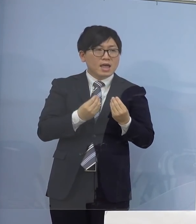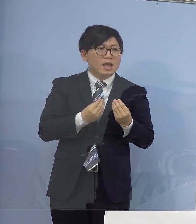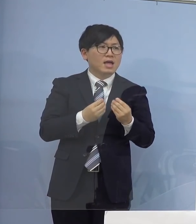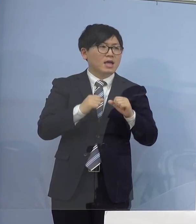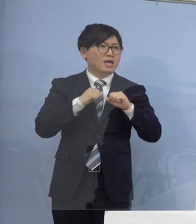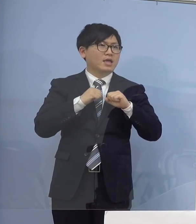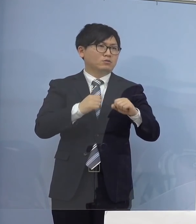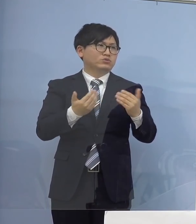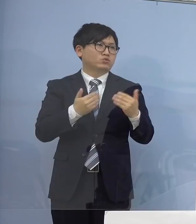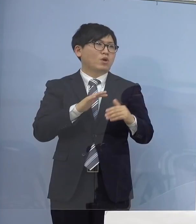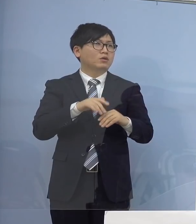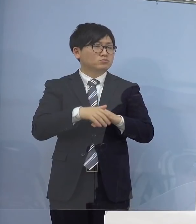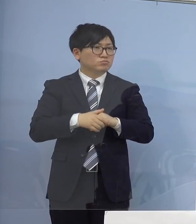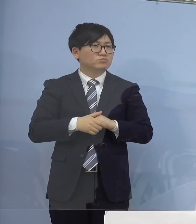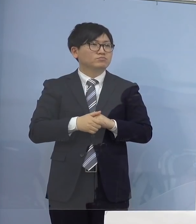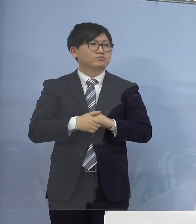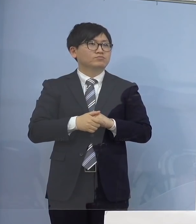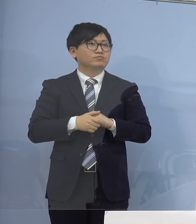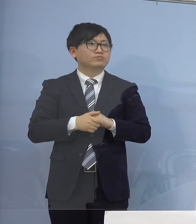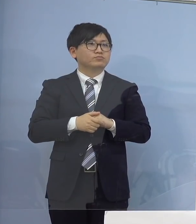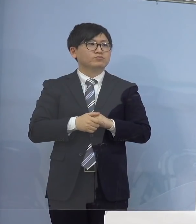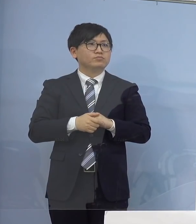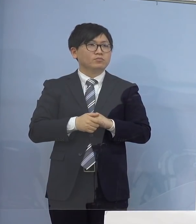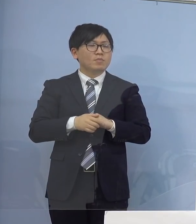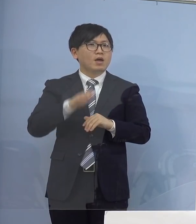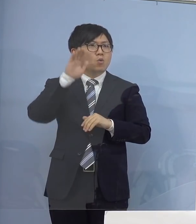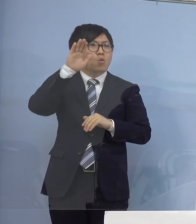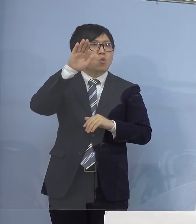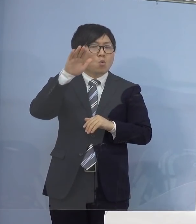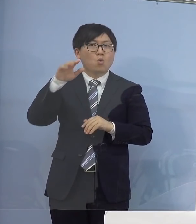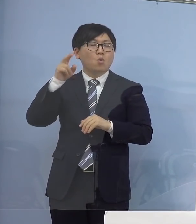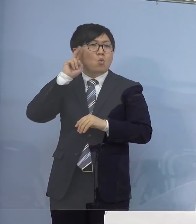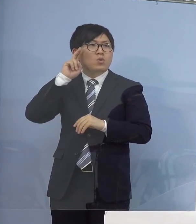つまりそうした波が 必ず遅れてくるということなんですね